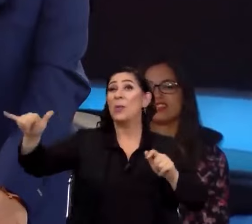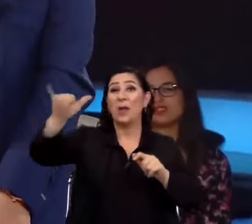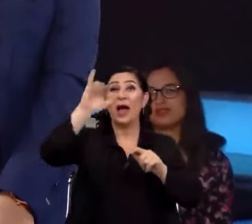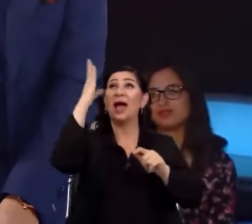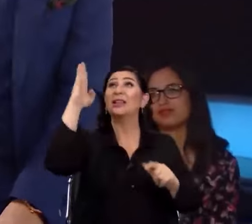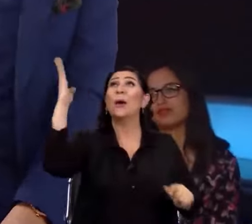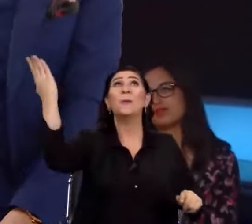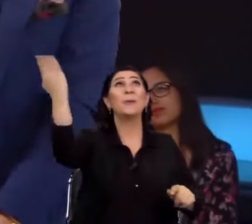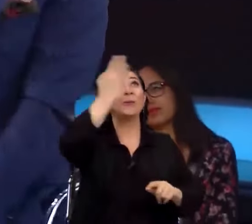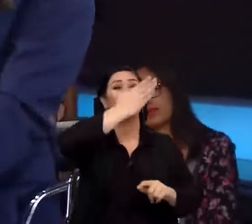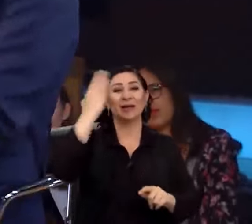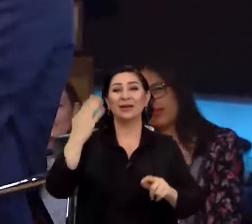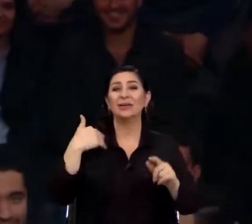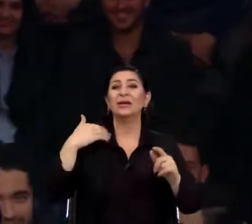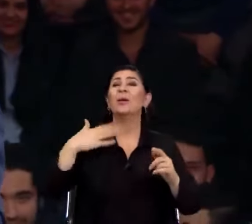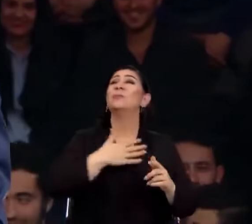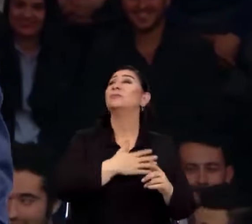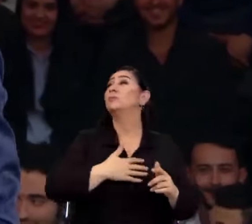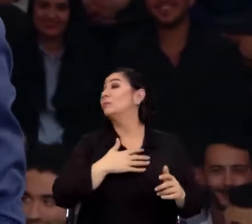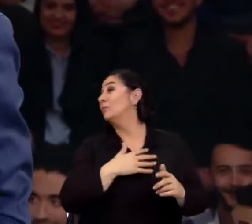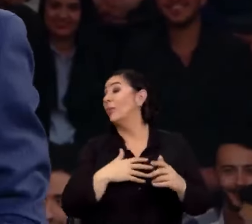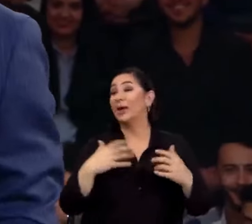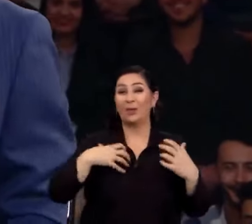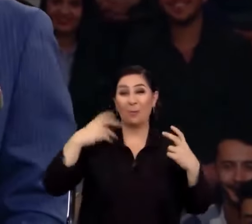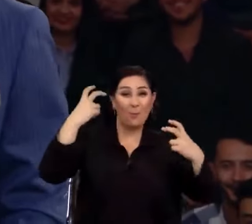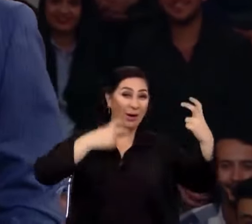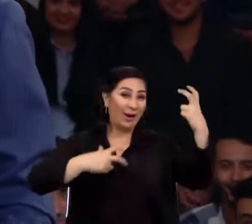bir ayrı böyle kendime konsantre olurum belki Hayır İnsanın güzel bir vücudu